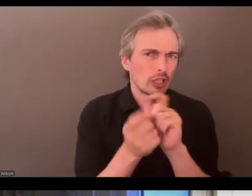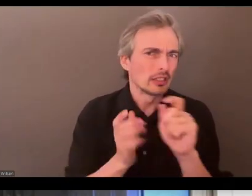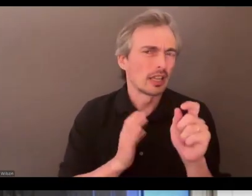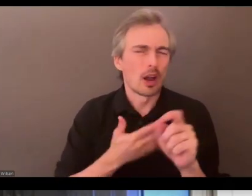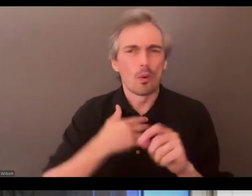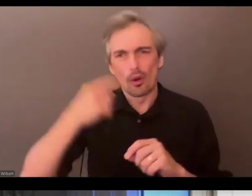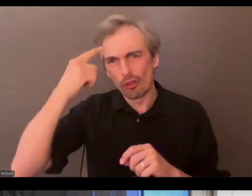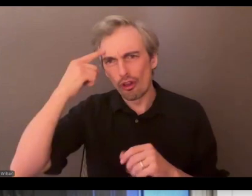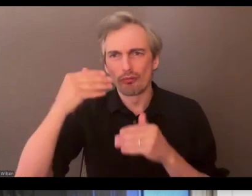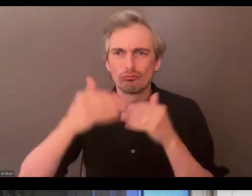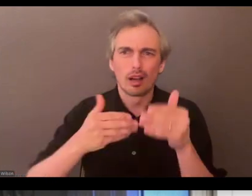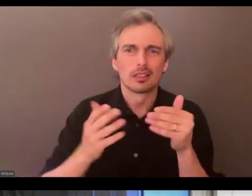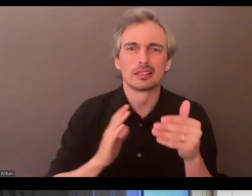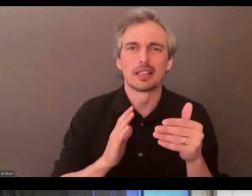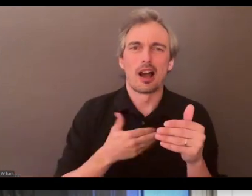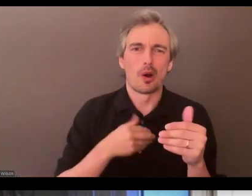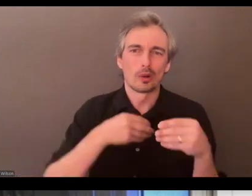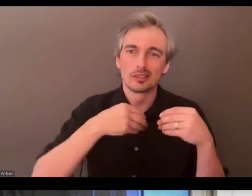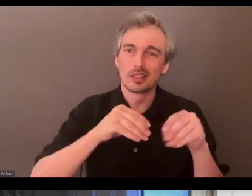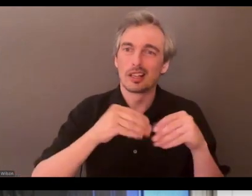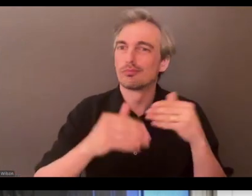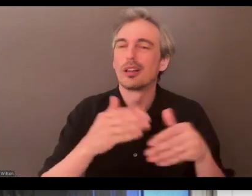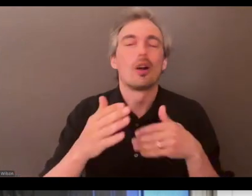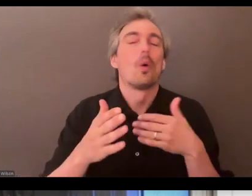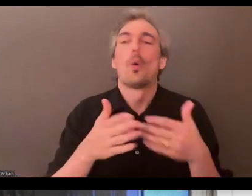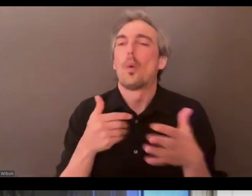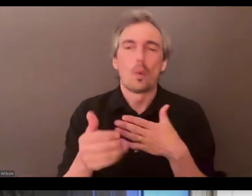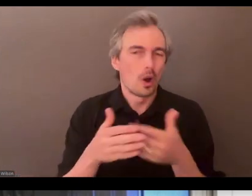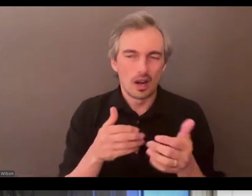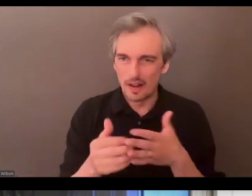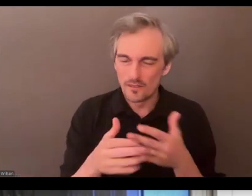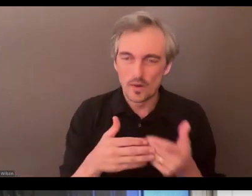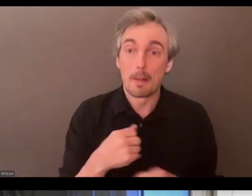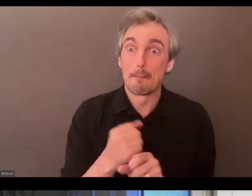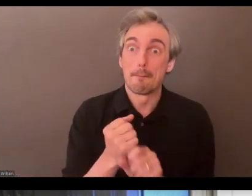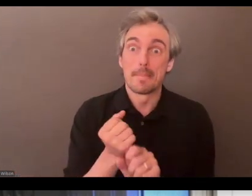トをさらに向上させるために、行動を促す呼びかけを行います。